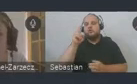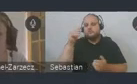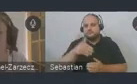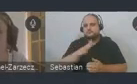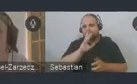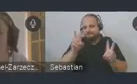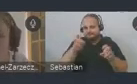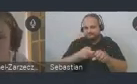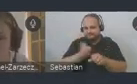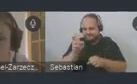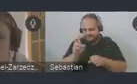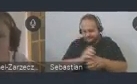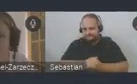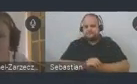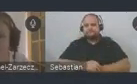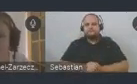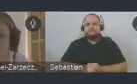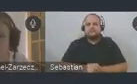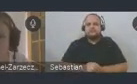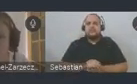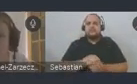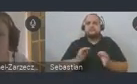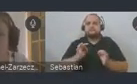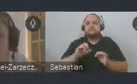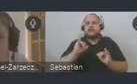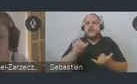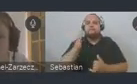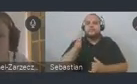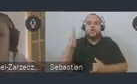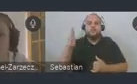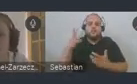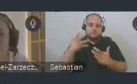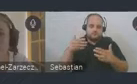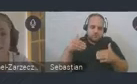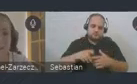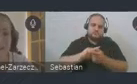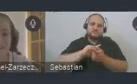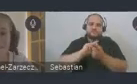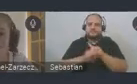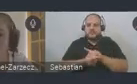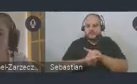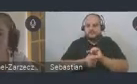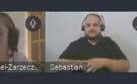kto jest zagrożony wykluczeniem cyfrowym. To teraz jak to możemy w naszych bibliotekach zmienić?